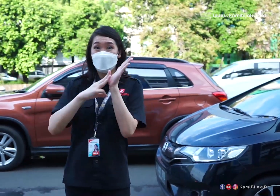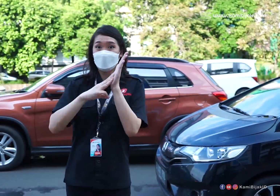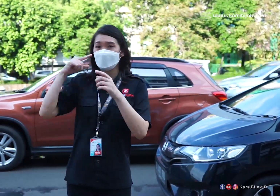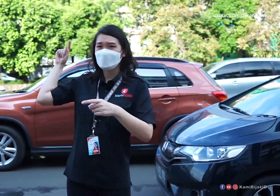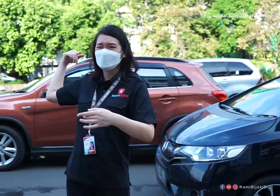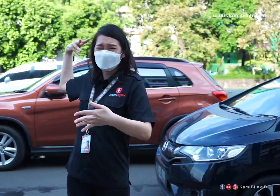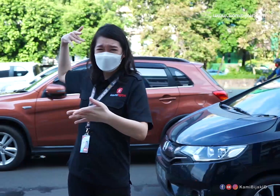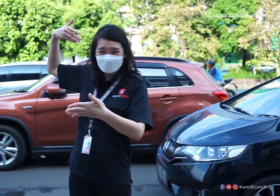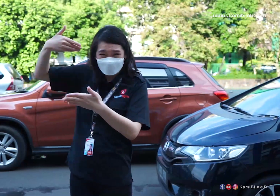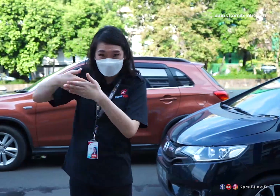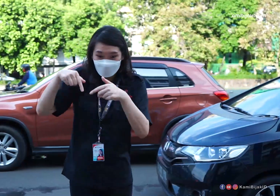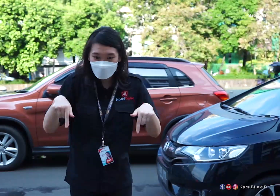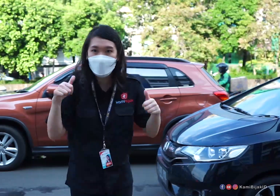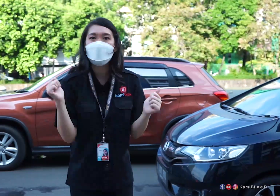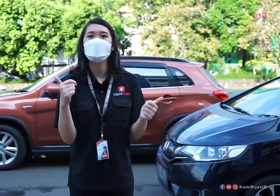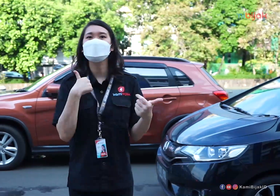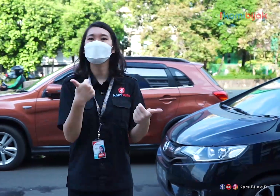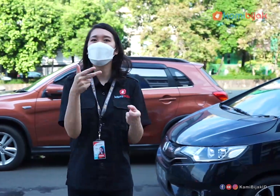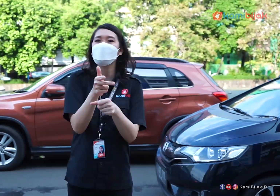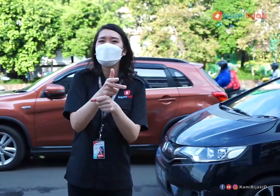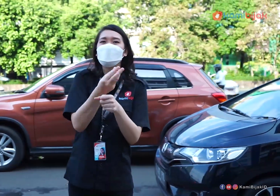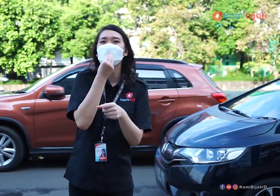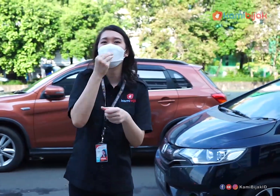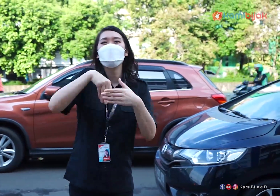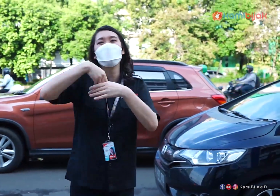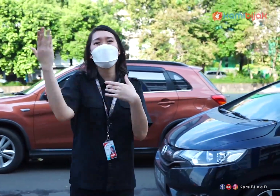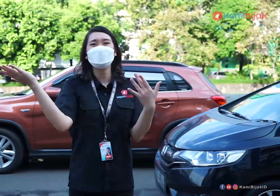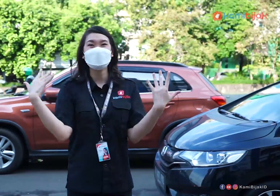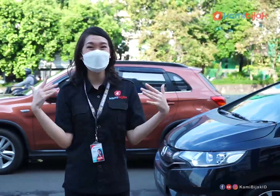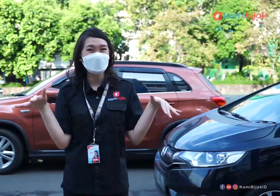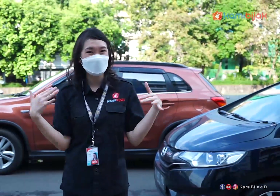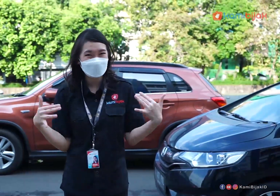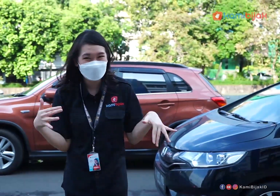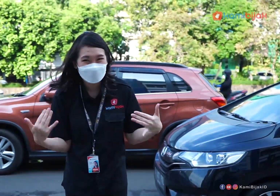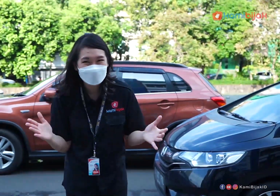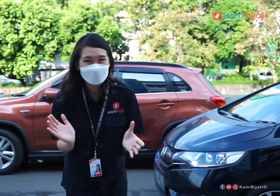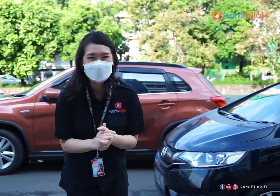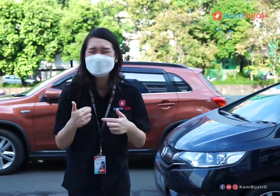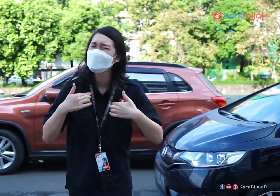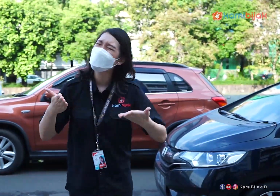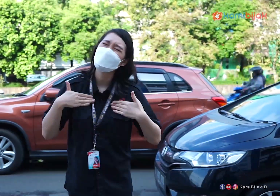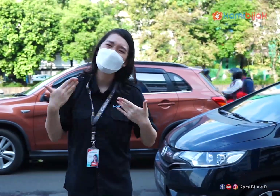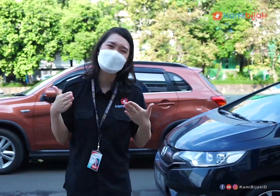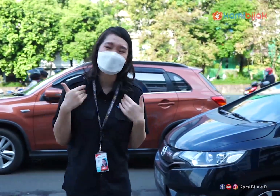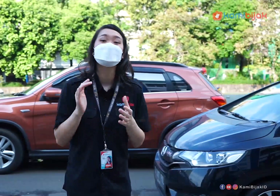sejak Maret 2020 hingga sekarang. Akhirnya bisa liputan kuliner di luar. Wah saya senang sekali!